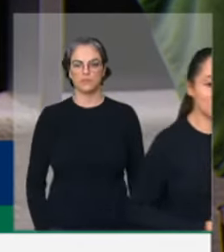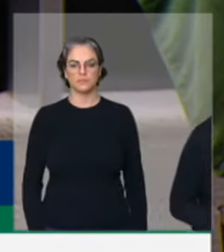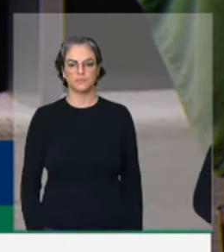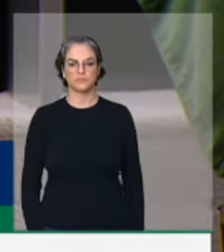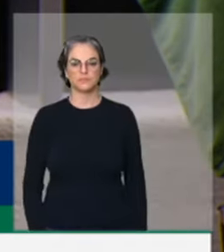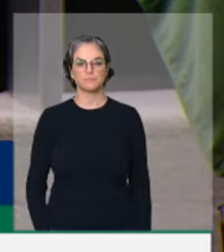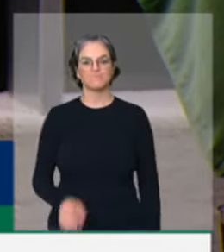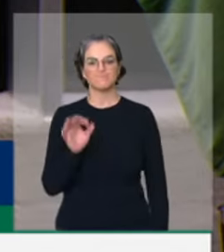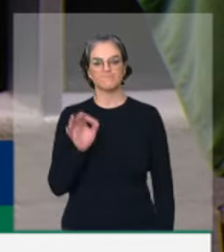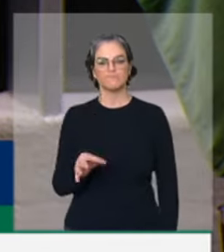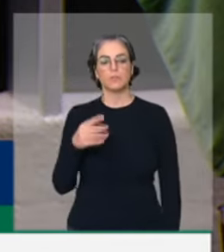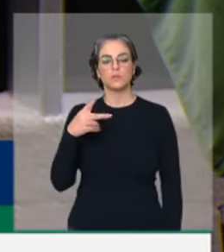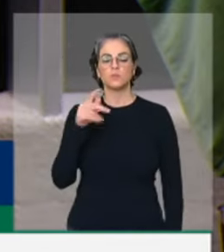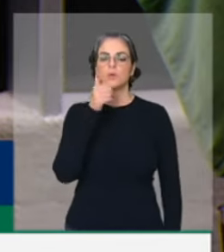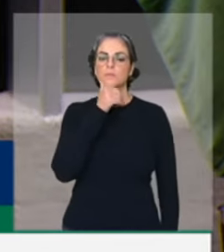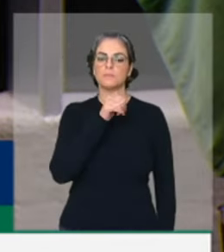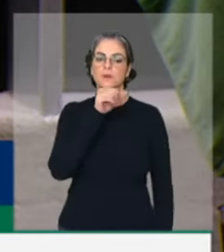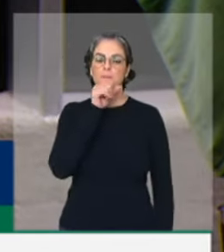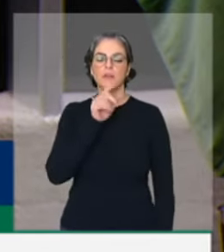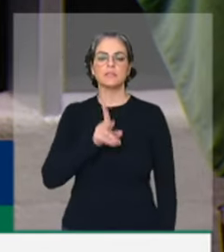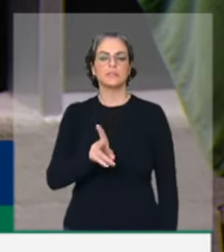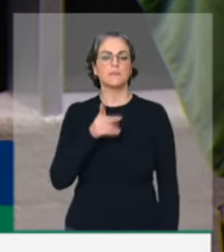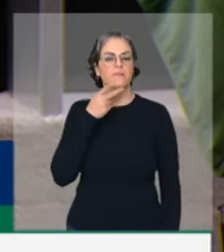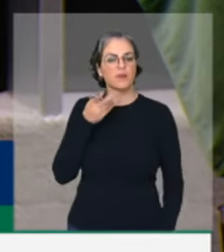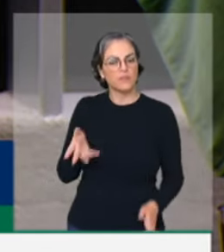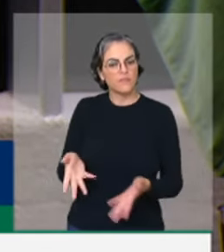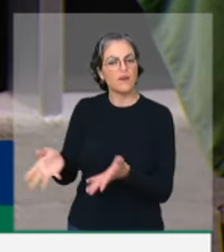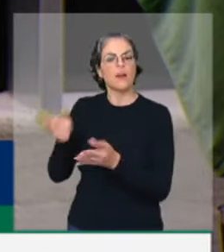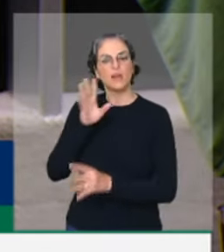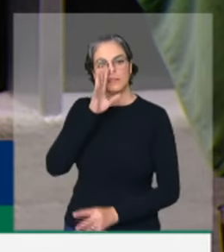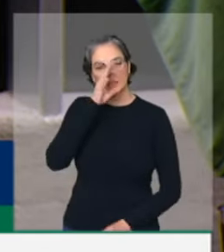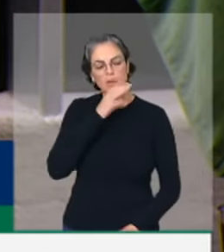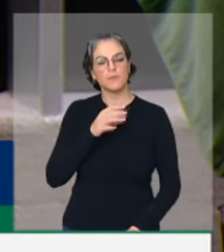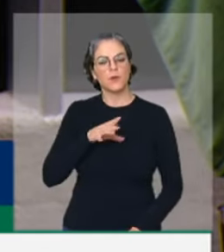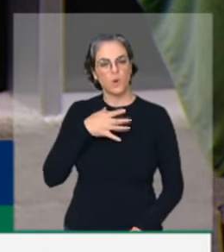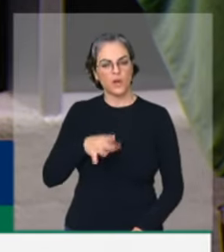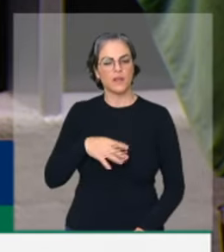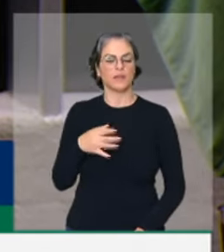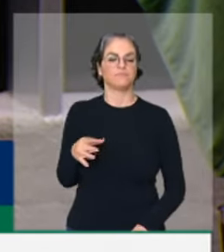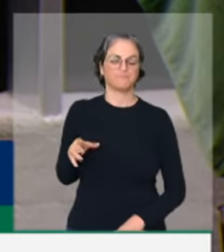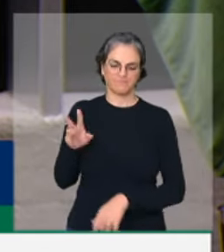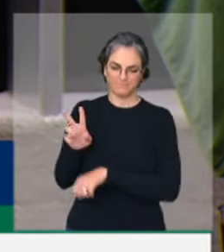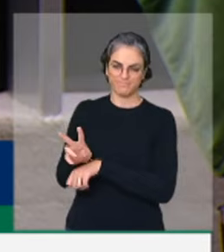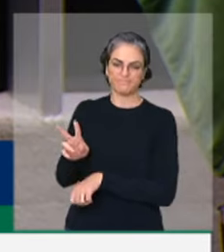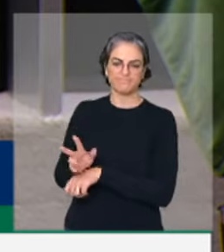MÃE QUE SEMPRE DISSE "TEIMA MEU FILHO ", ESTÁ LÁ OLHANDO PELO SENHOR E MUITO ORGULHOSA DE SUA ATITUDE. -- [DEPUTADA]: SENHOR